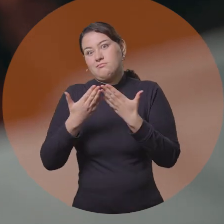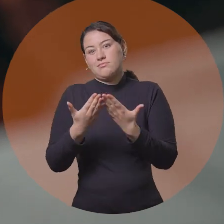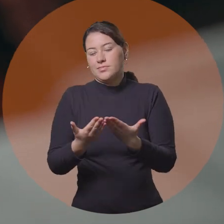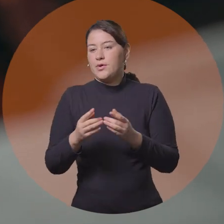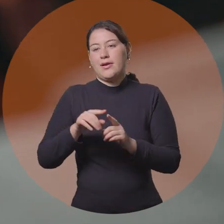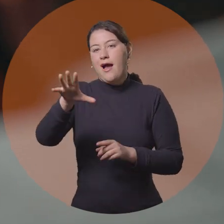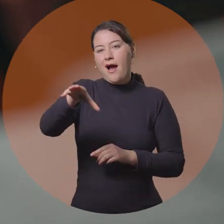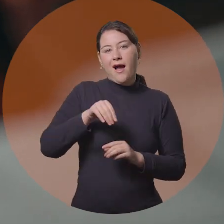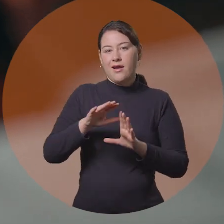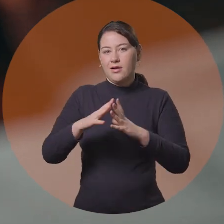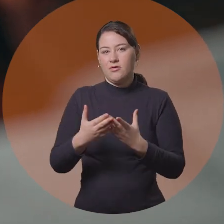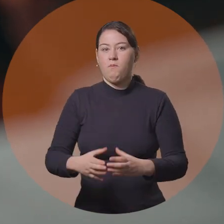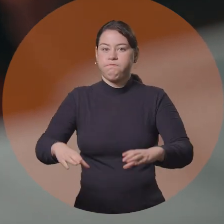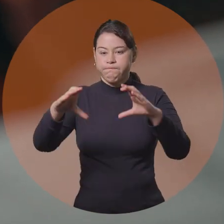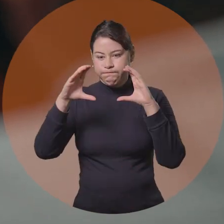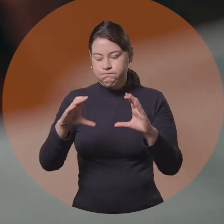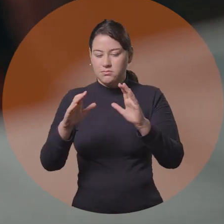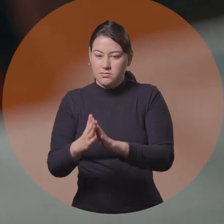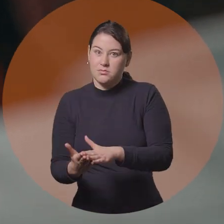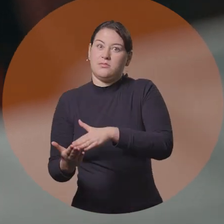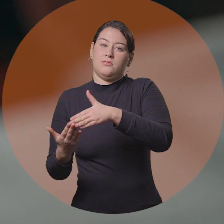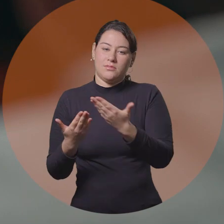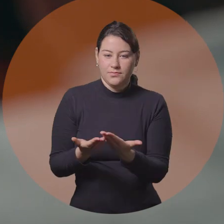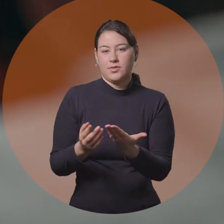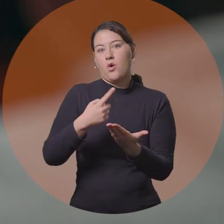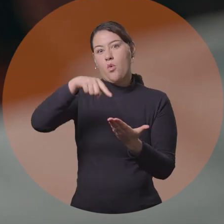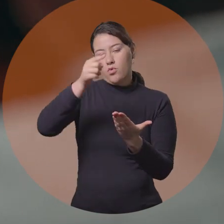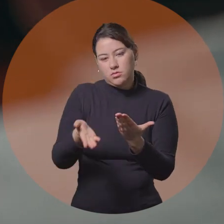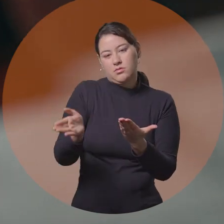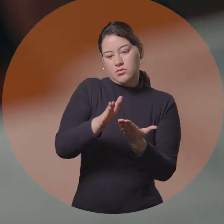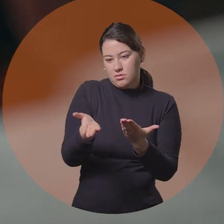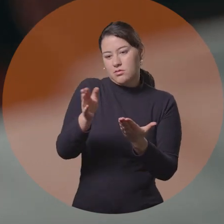Agarrar un libro que es una masa y empezar en la página uno y terminar en la 250 y pico